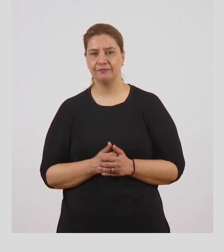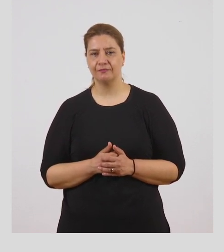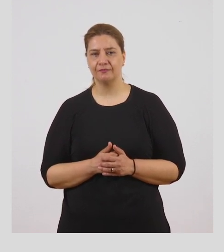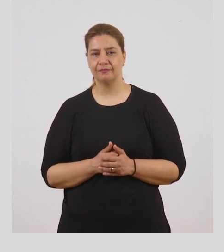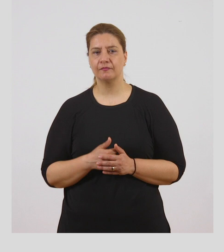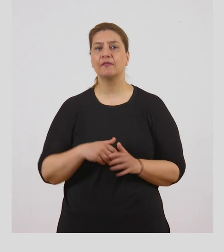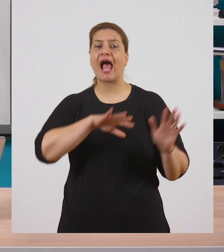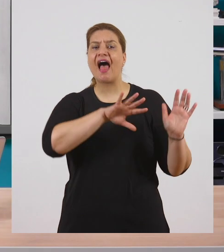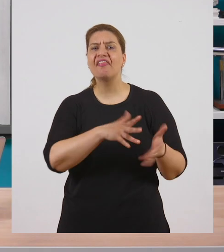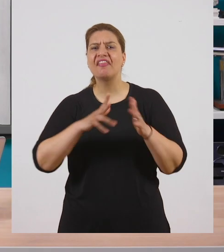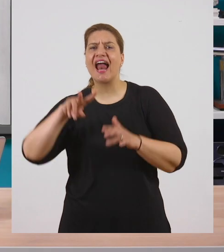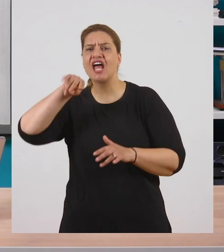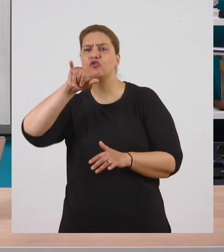θαλασσόλυκος...